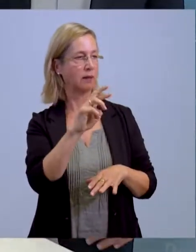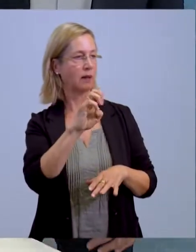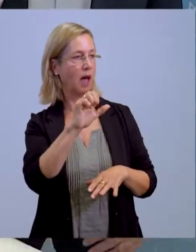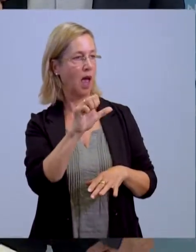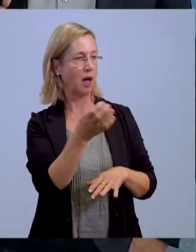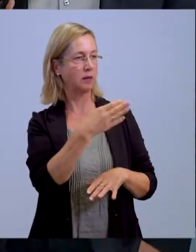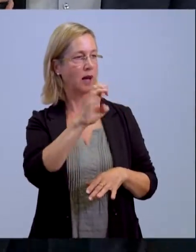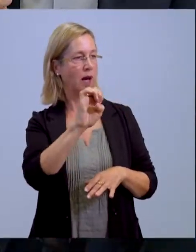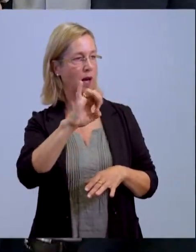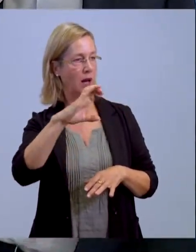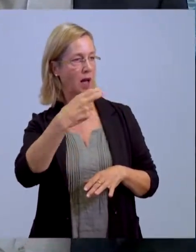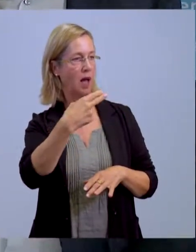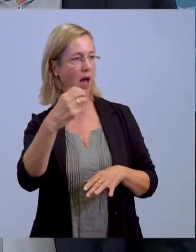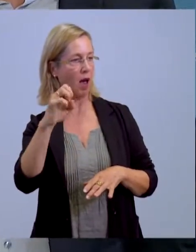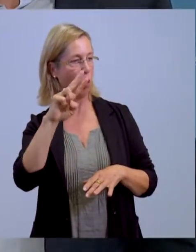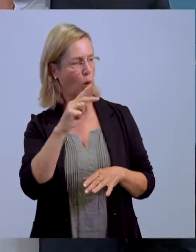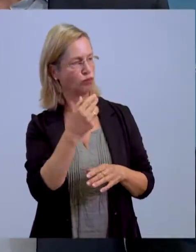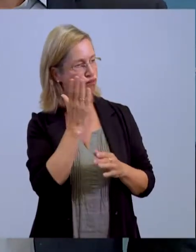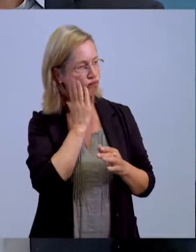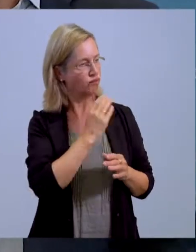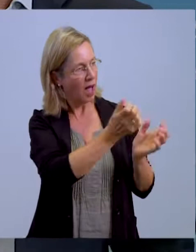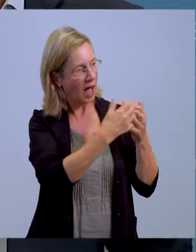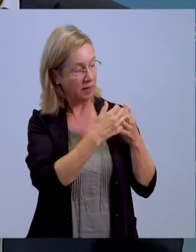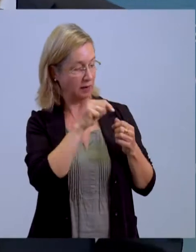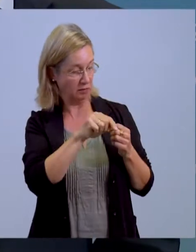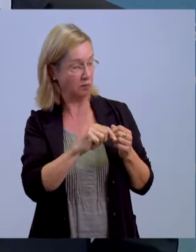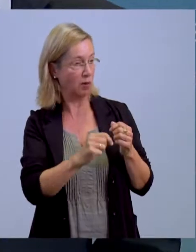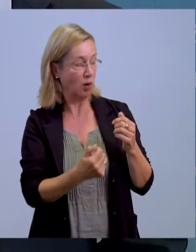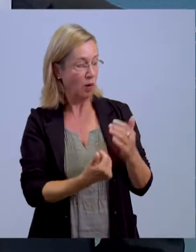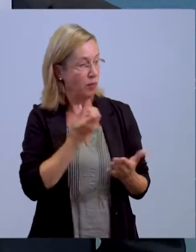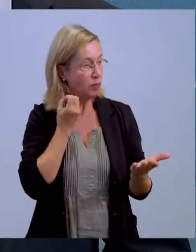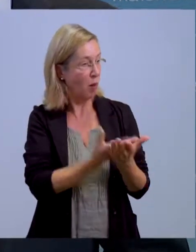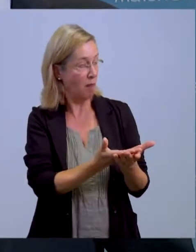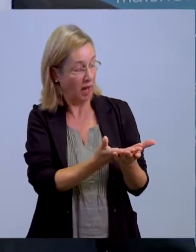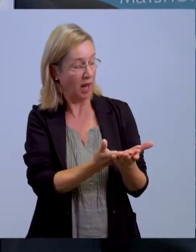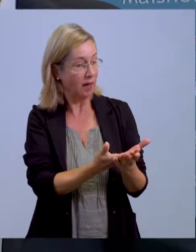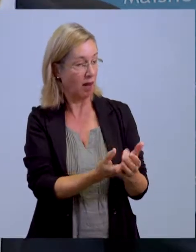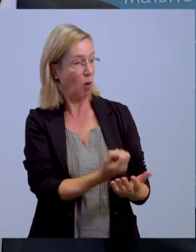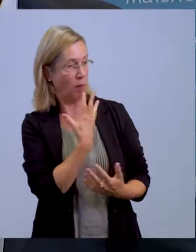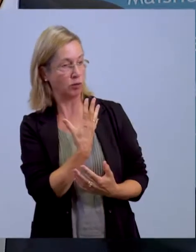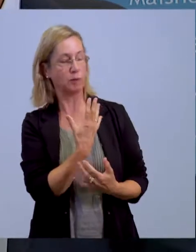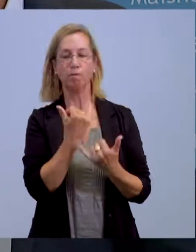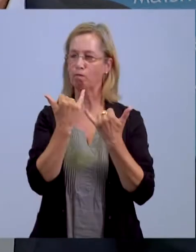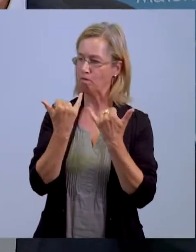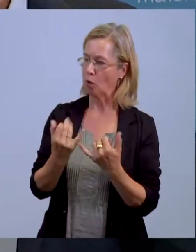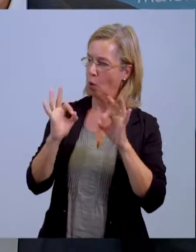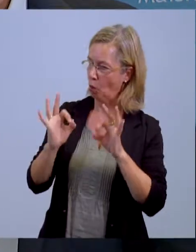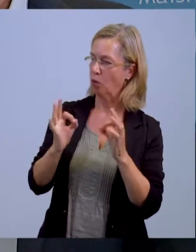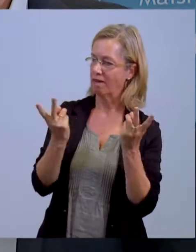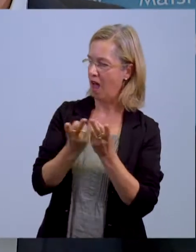Wir sind im 20. Sozialbericht heuer einen guten Vergleich der Zahlen. Insbesondere im Bereich der Mindestsicherung